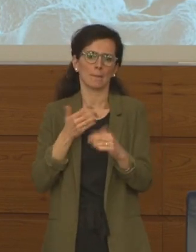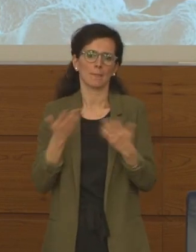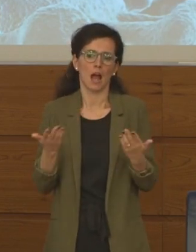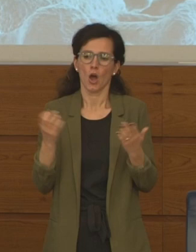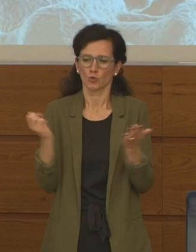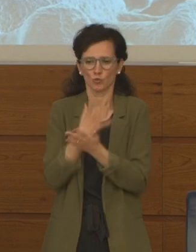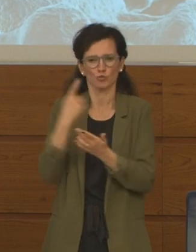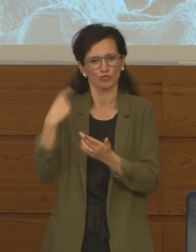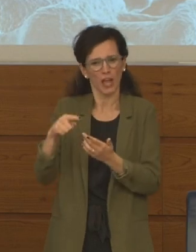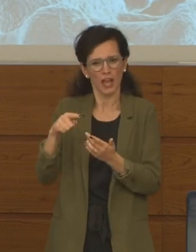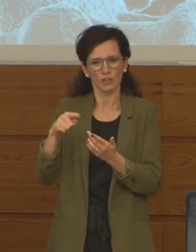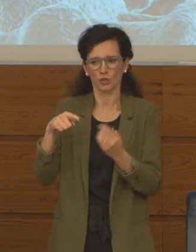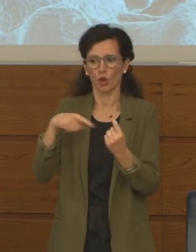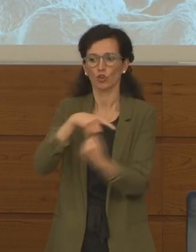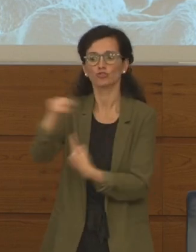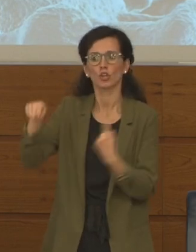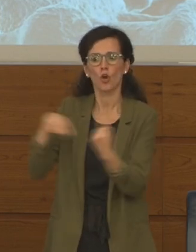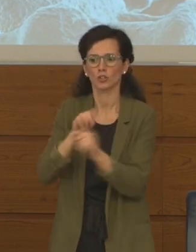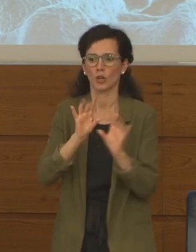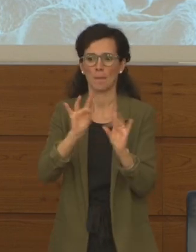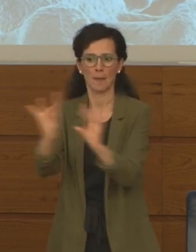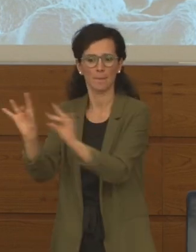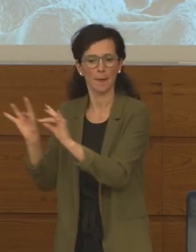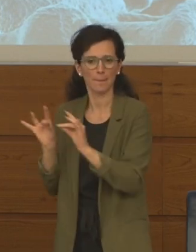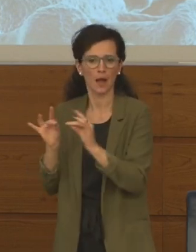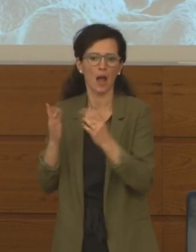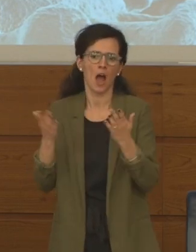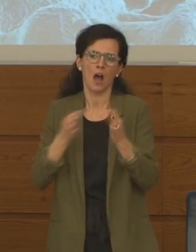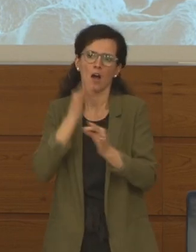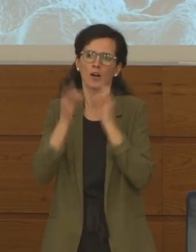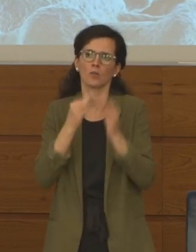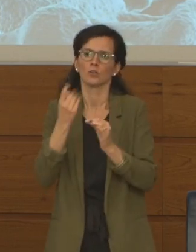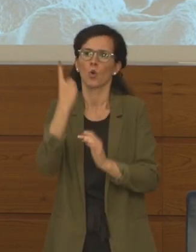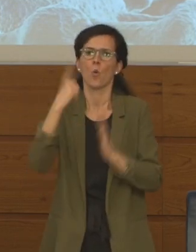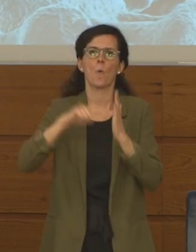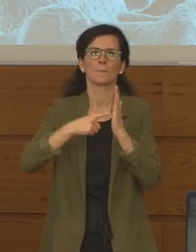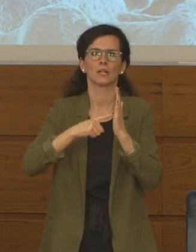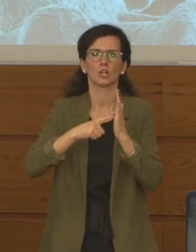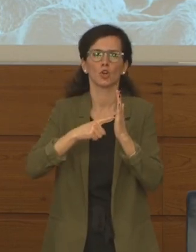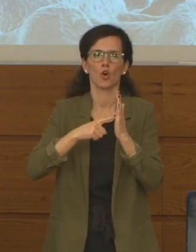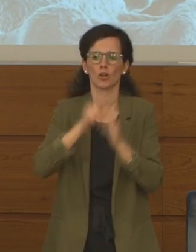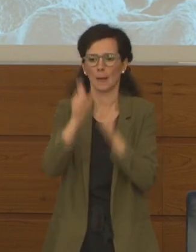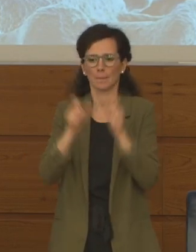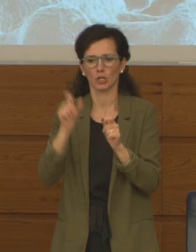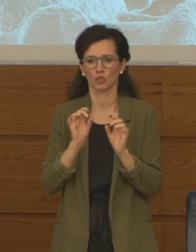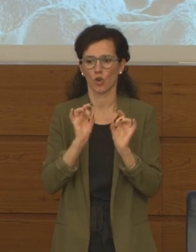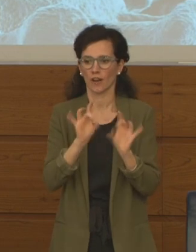successo con sostanzialmente almeno un milione di persone infette facendo tutti